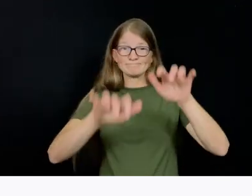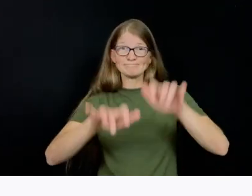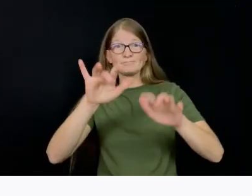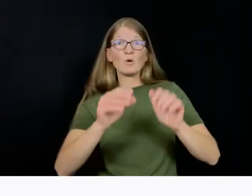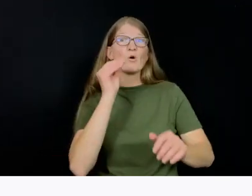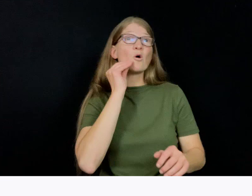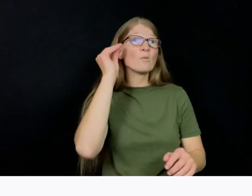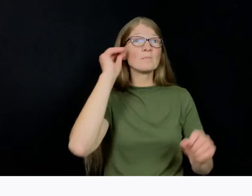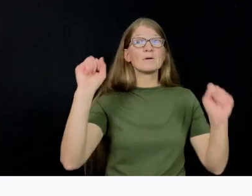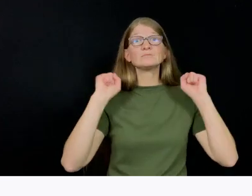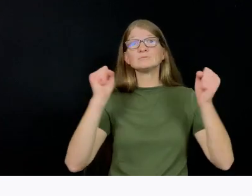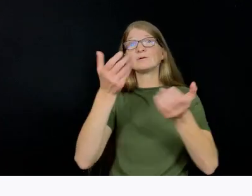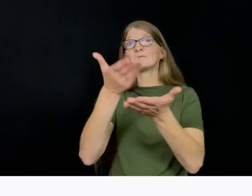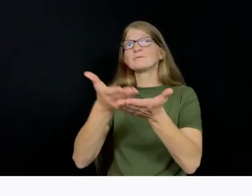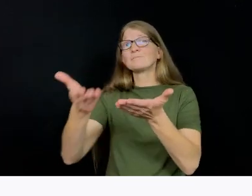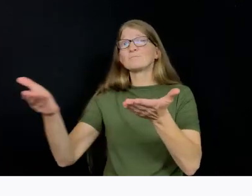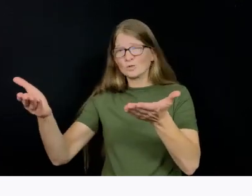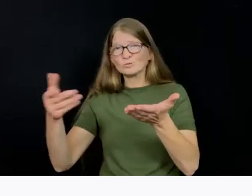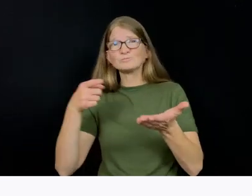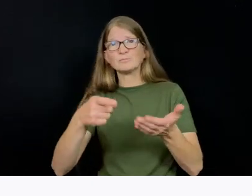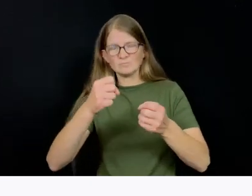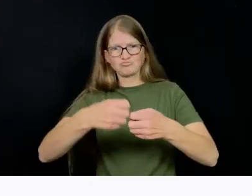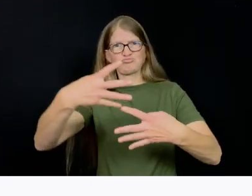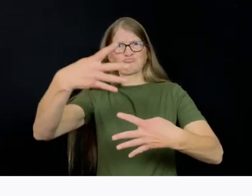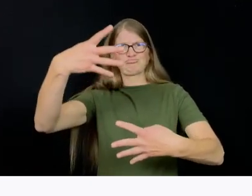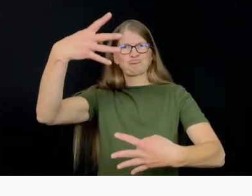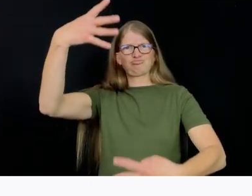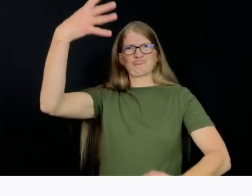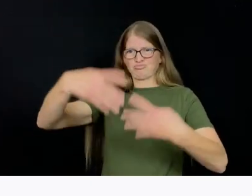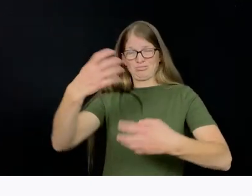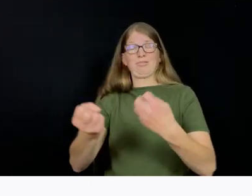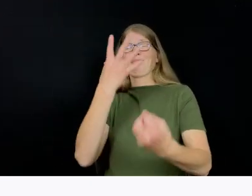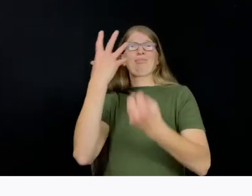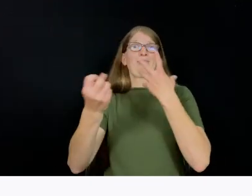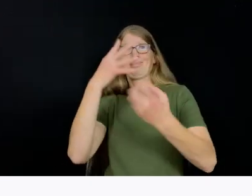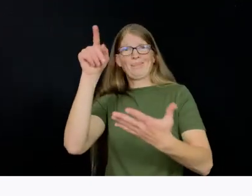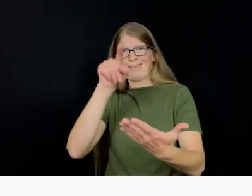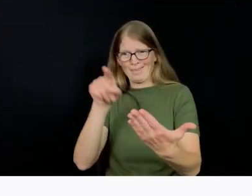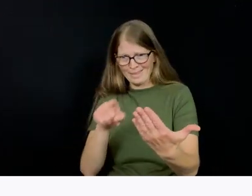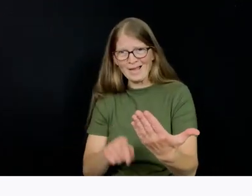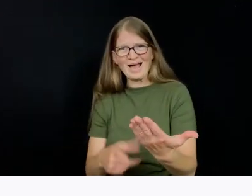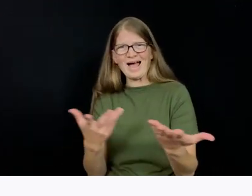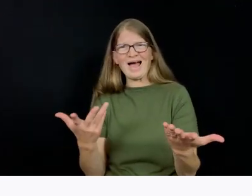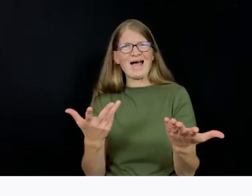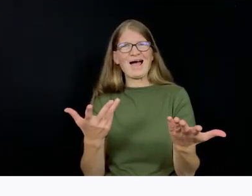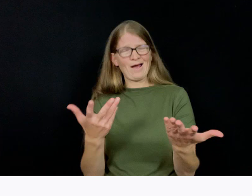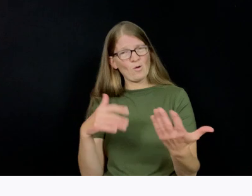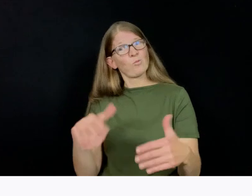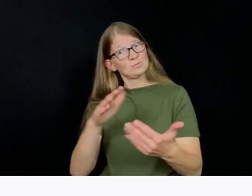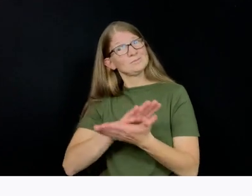وحصلت على العديد من المواقع الإلكترونية التي تذكر جميع المعدّات التي قد نحتاج إليها هذا مفيد، لكن انتظروا